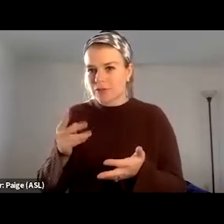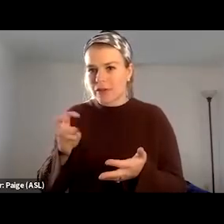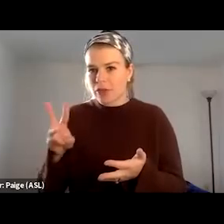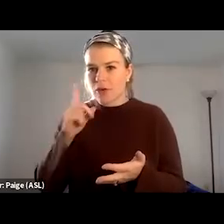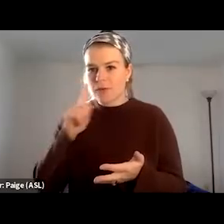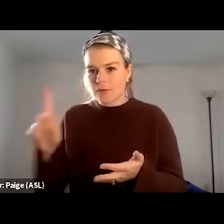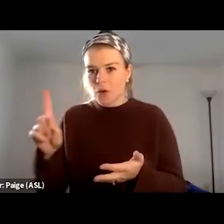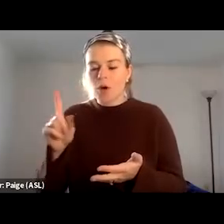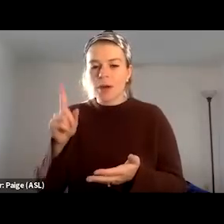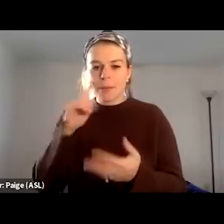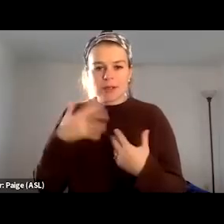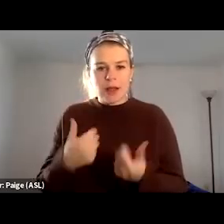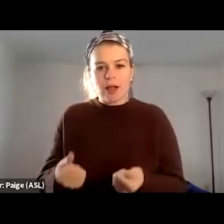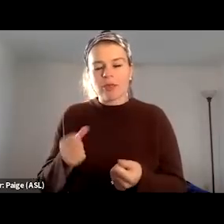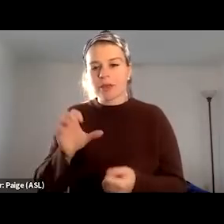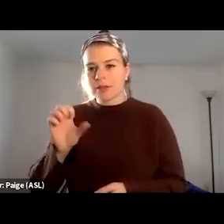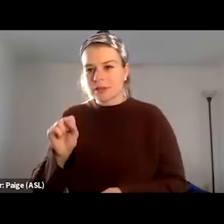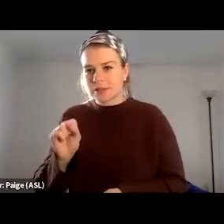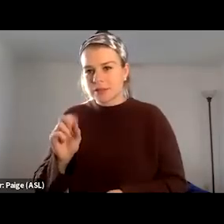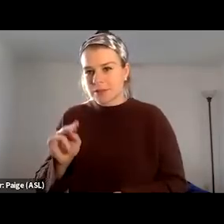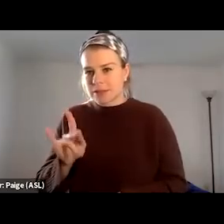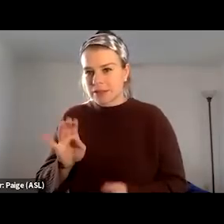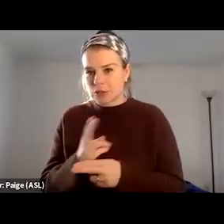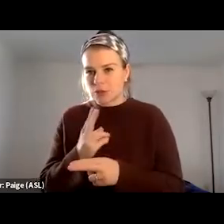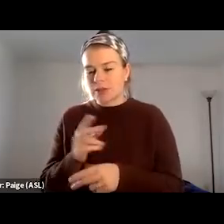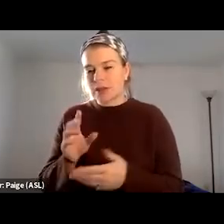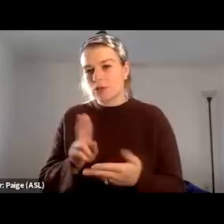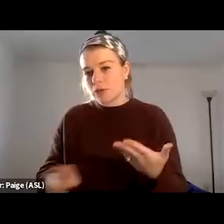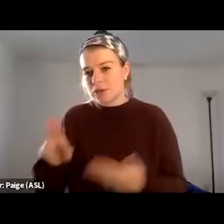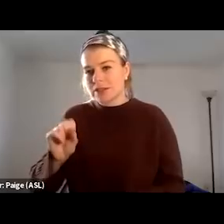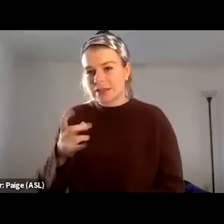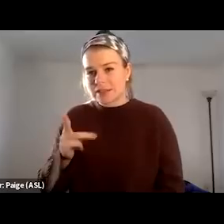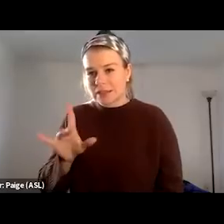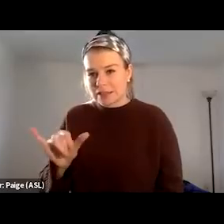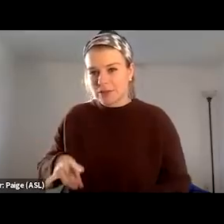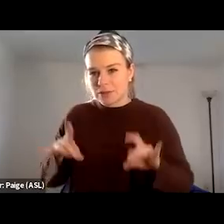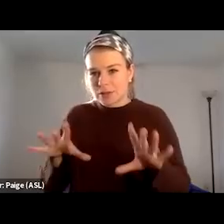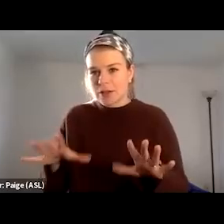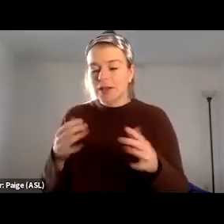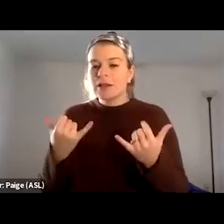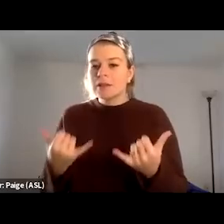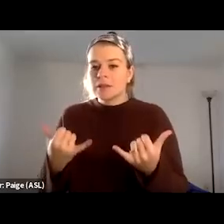y Uso de Sustancias de la Universidad de Sídney. Hoy hablaré sobre el trabajo que hice durante mi doctorado,